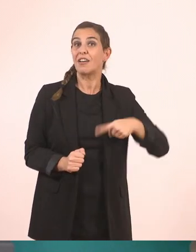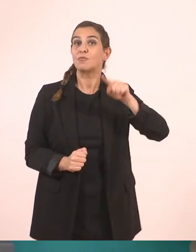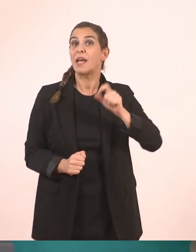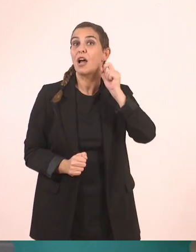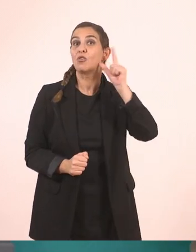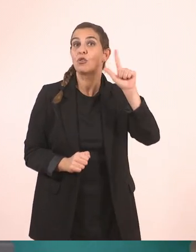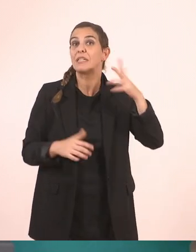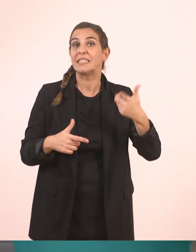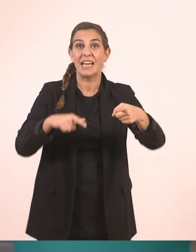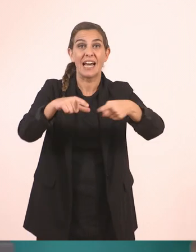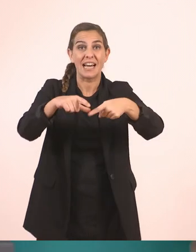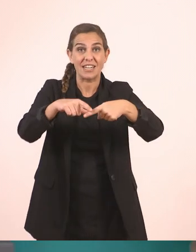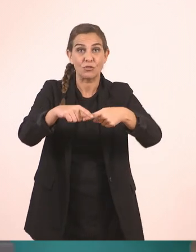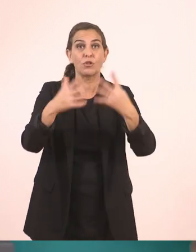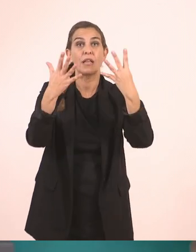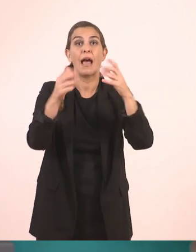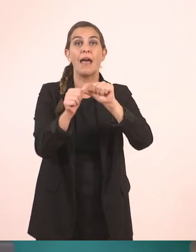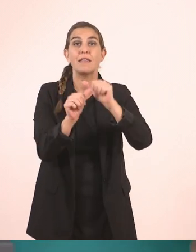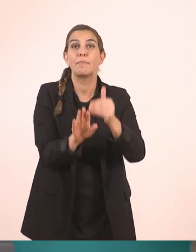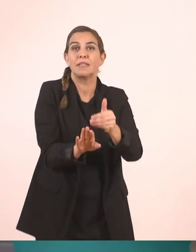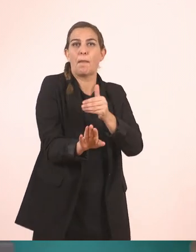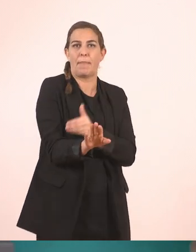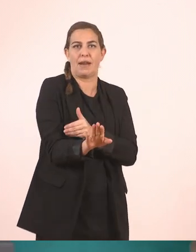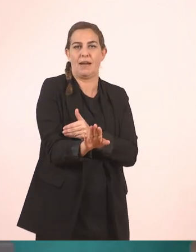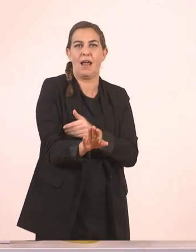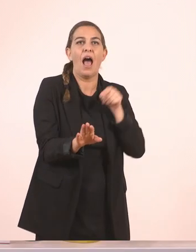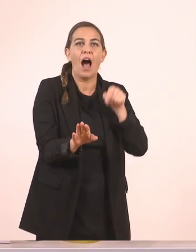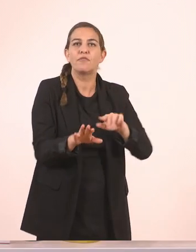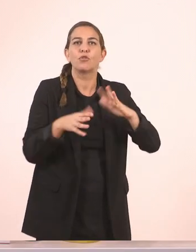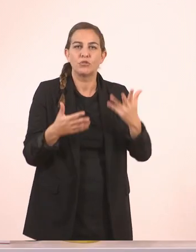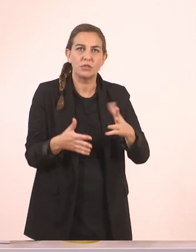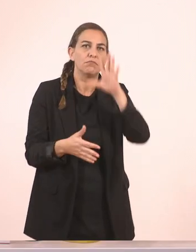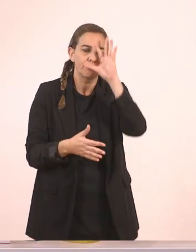και σηματοδοτεί το ξεκίνημα της ενανθρώπισης του Κυρίου.